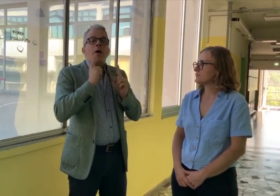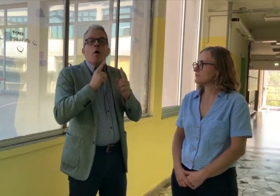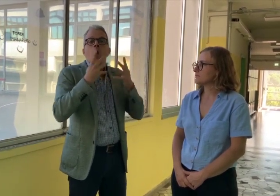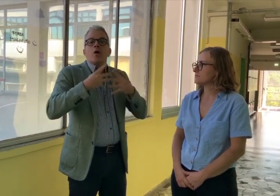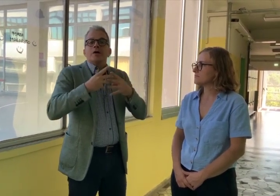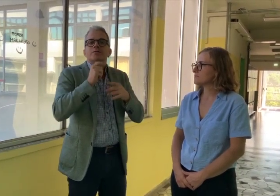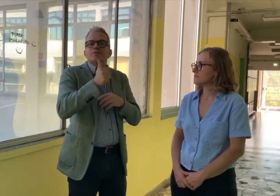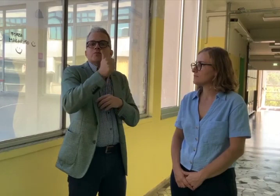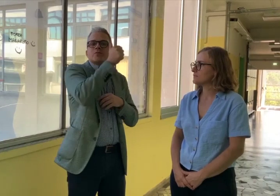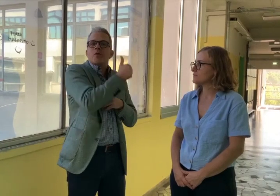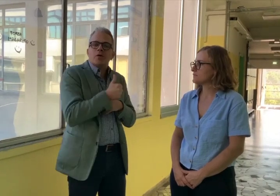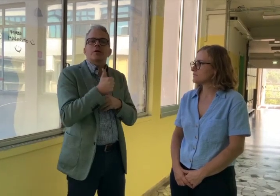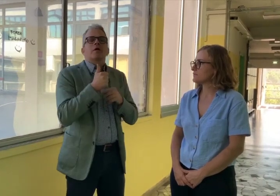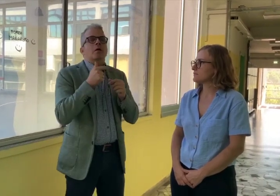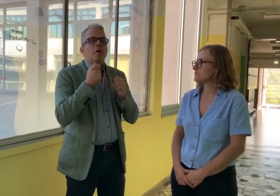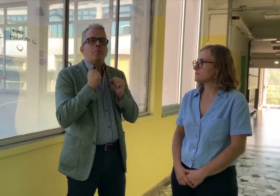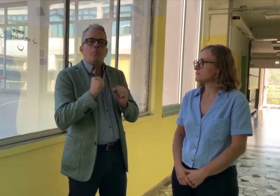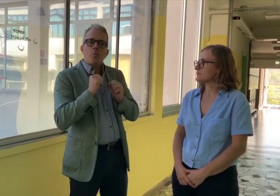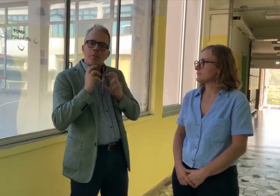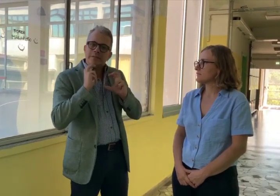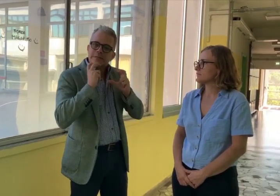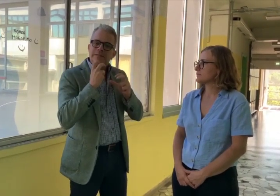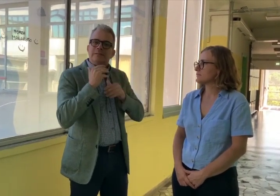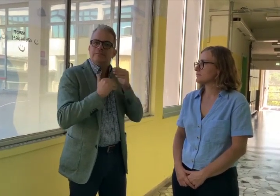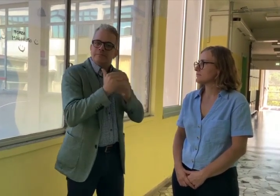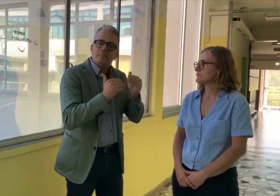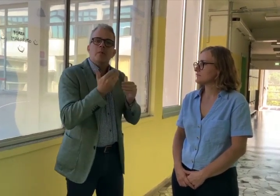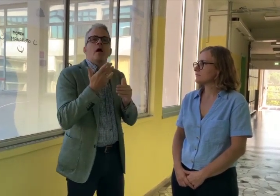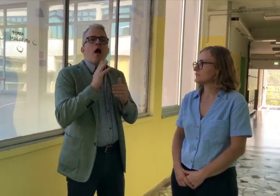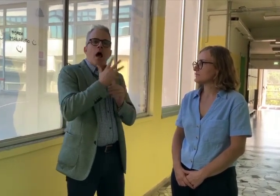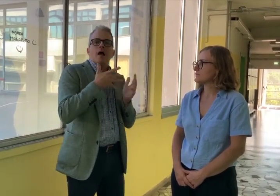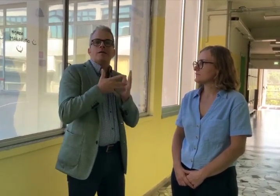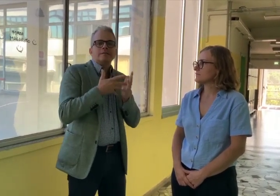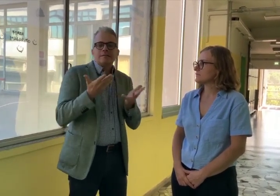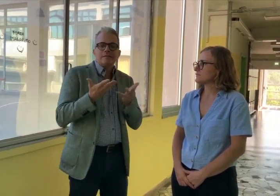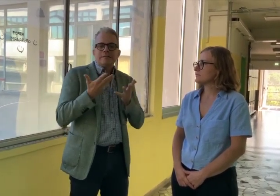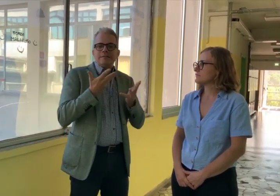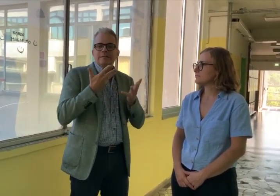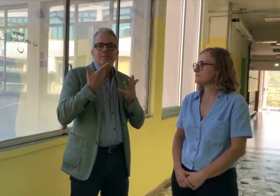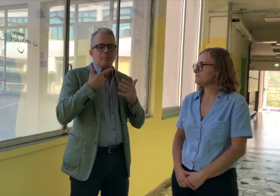Quindi ogni organizzazione scolastica può impegnarsi in tal senso nonostante i numerosi ostacoli